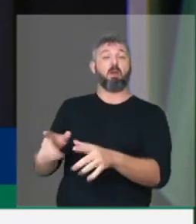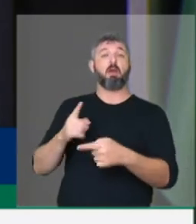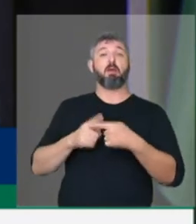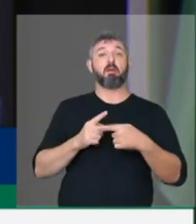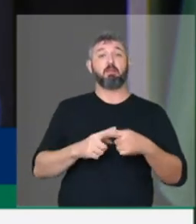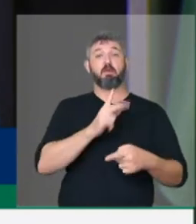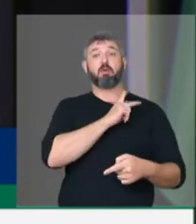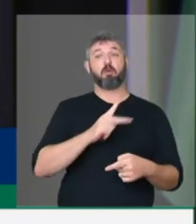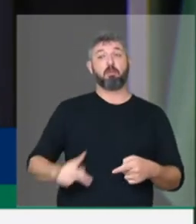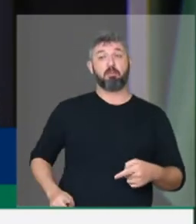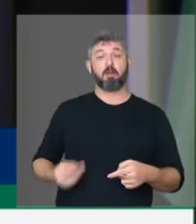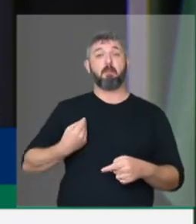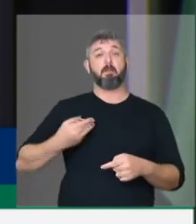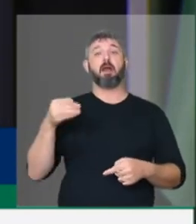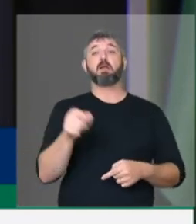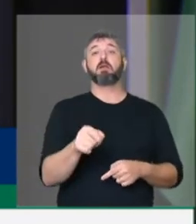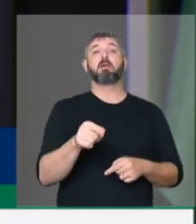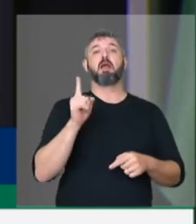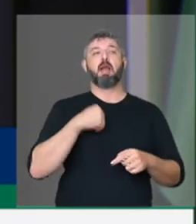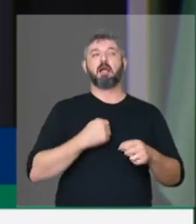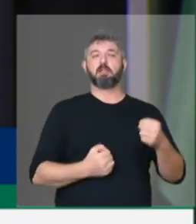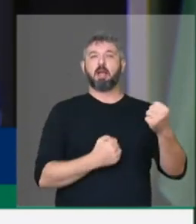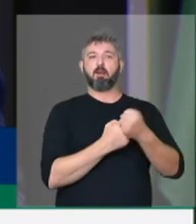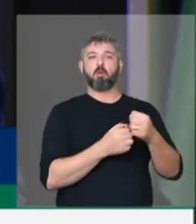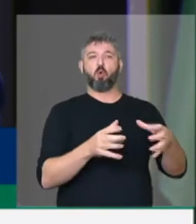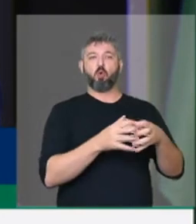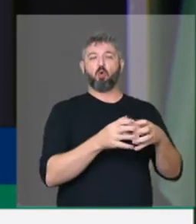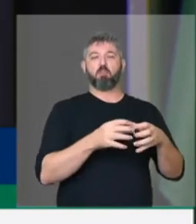DESSA CORRENTE NEGACIONISTA QUE TANTO MAL TEM FEITO AO